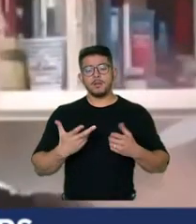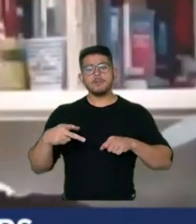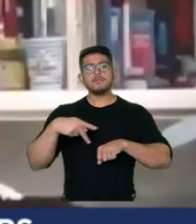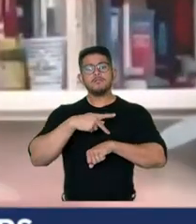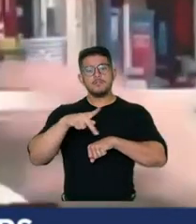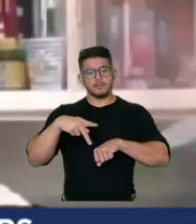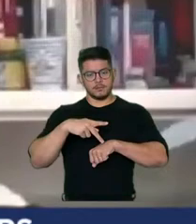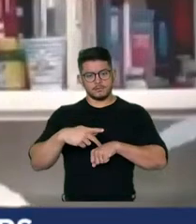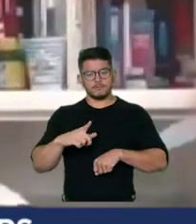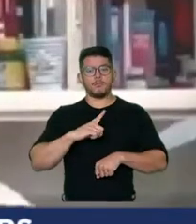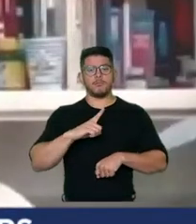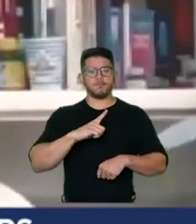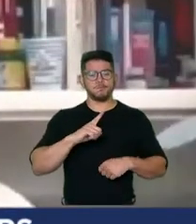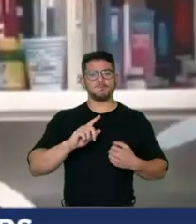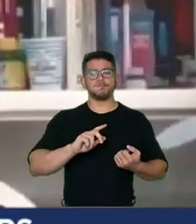CRENÇA RELIGIOSA PORQUE QUERO UM PAÍS MULTIRELIGIOSO,